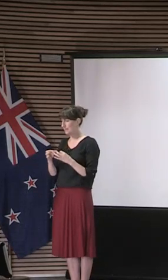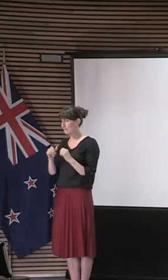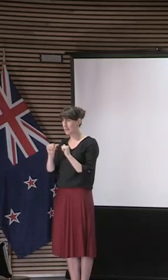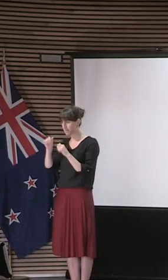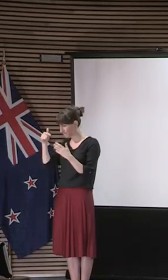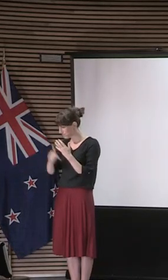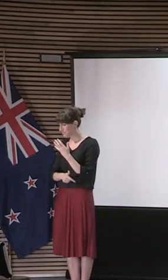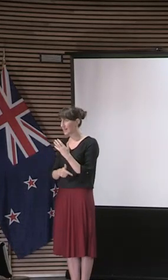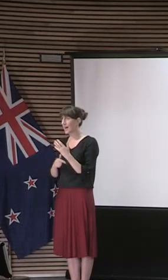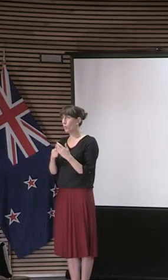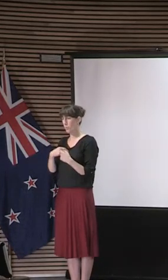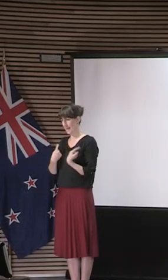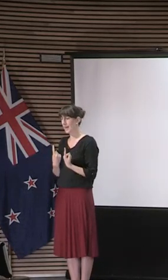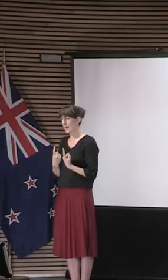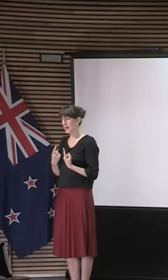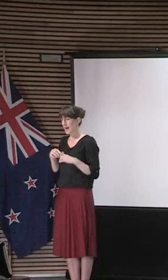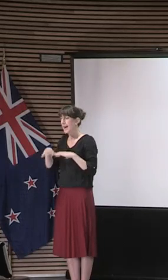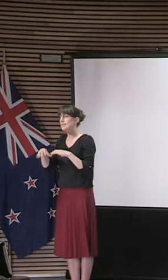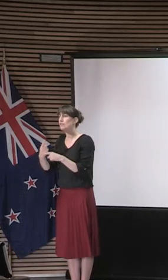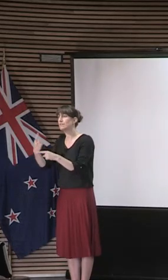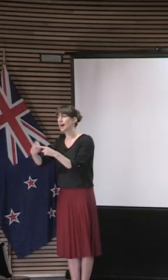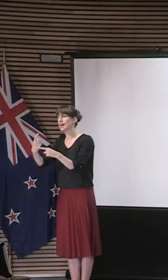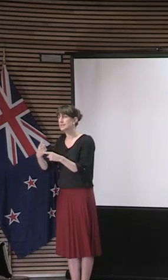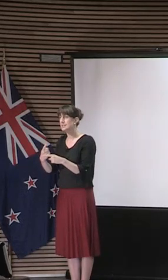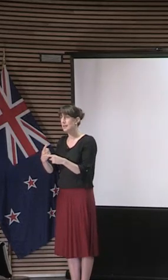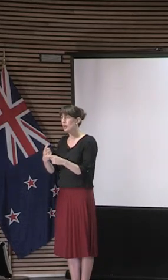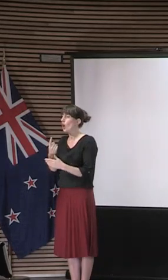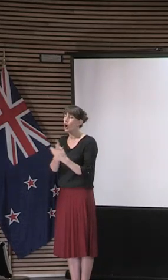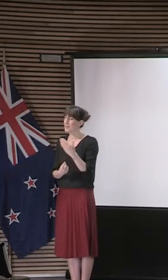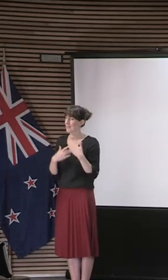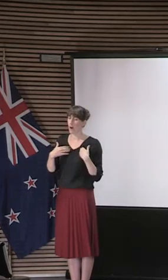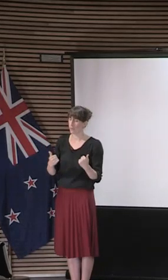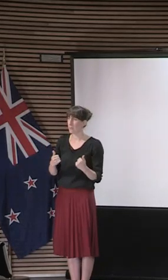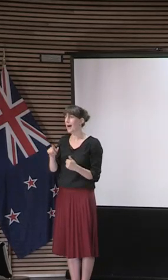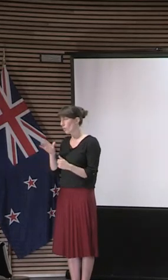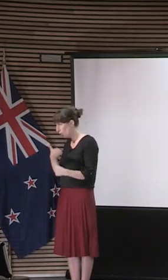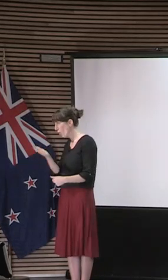ranei i te maarama, he pai ta matou mahi. A kaore au e